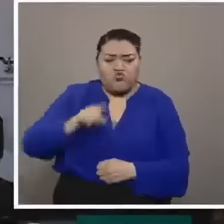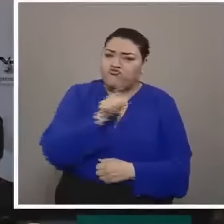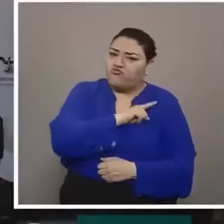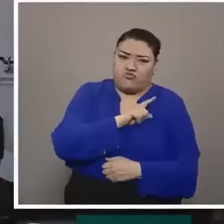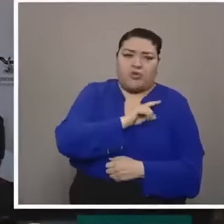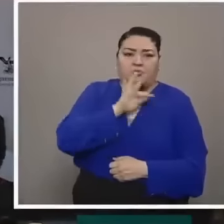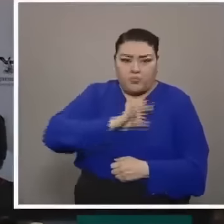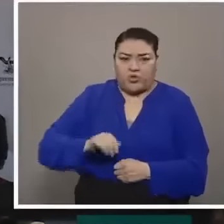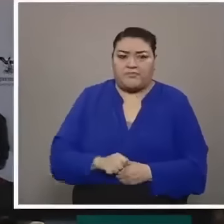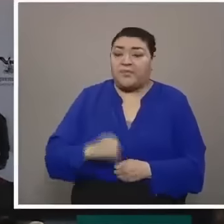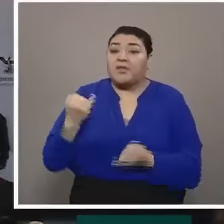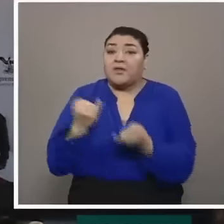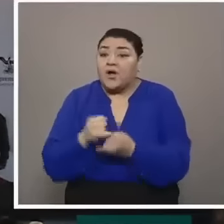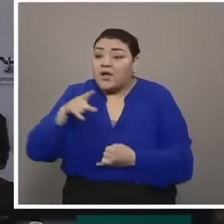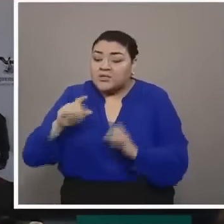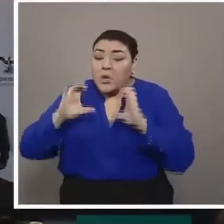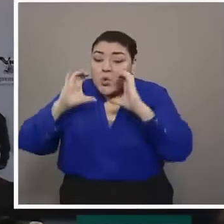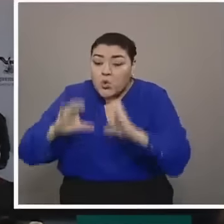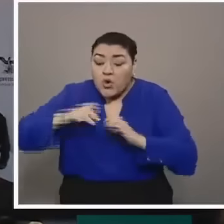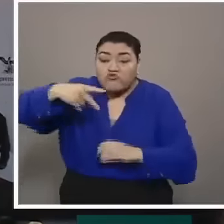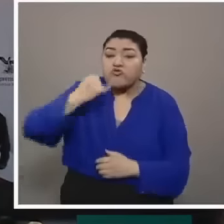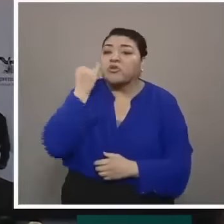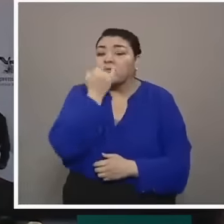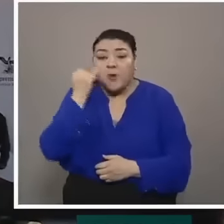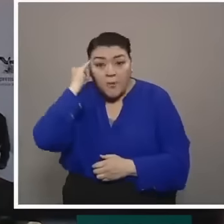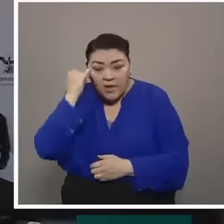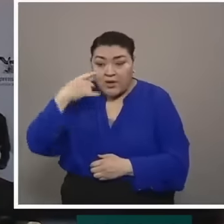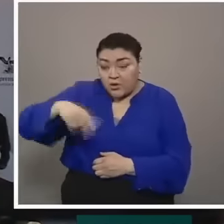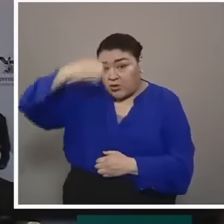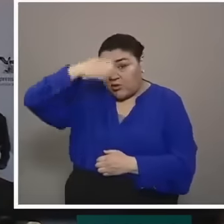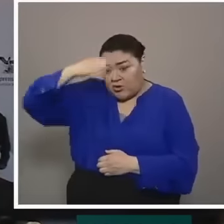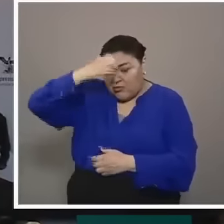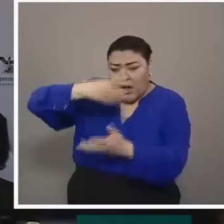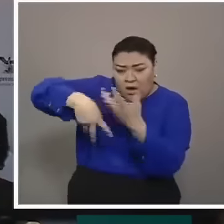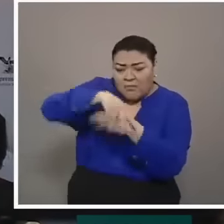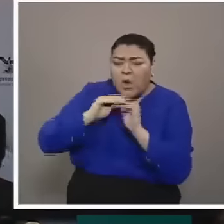y enriquecer sus lenguas, conocimientos y todos los elementos que constituyen su